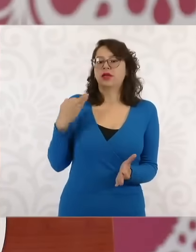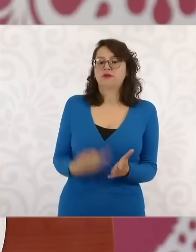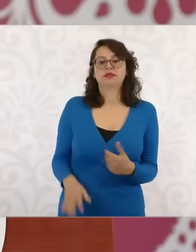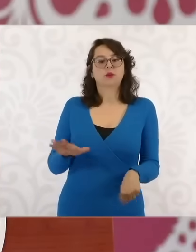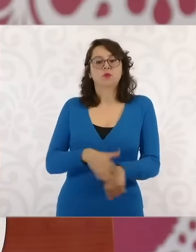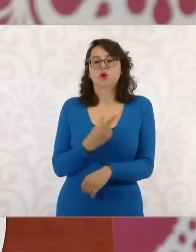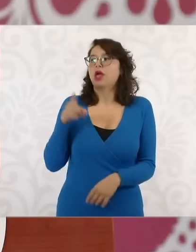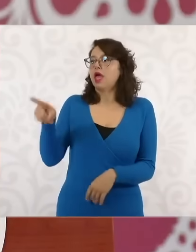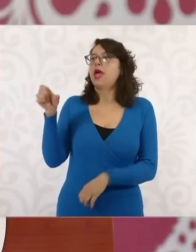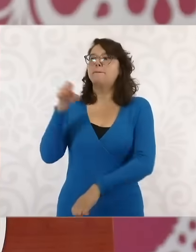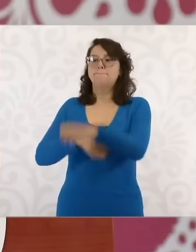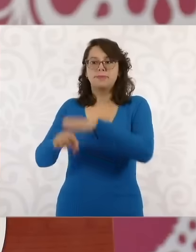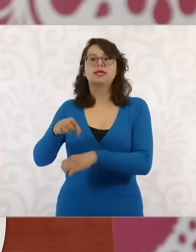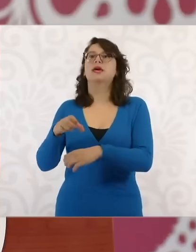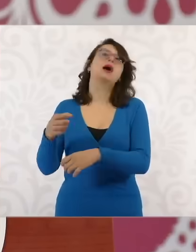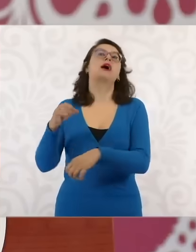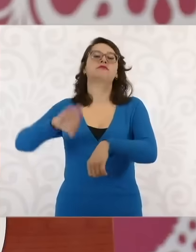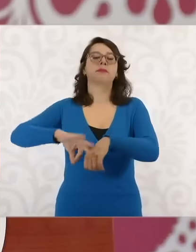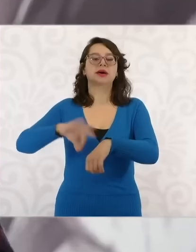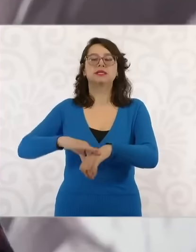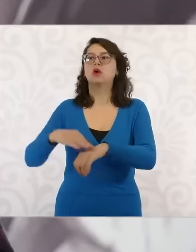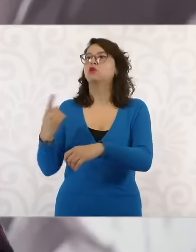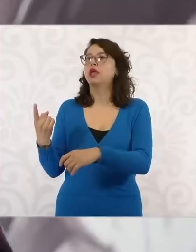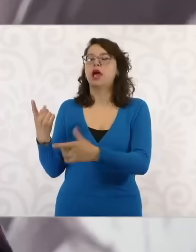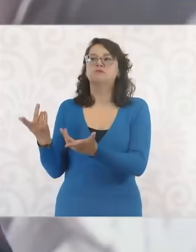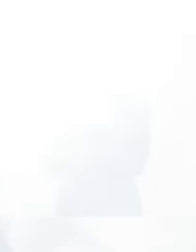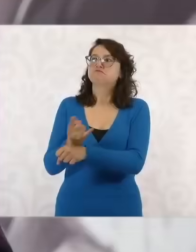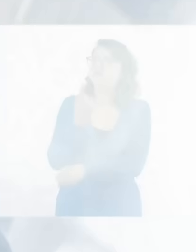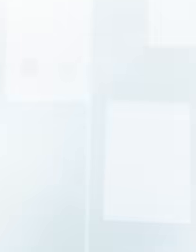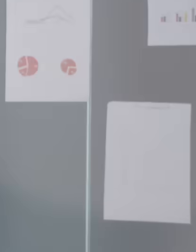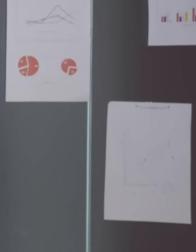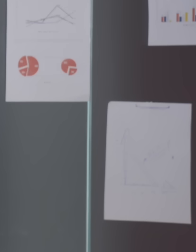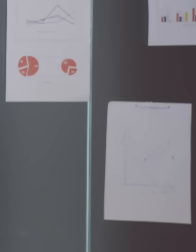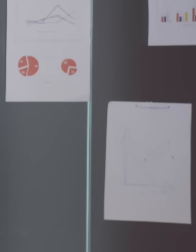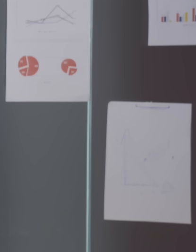medicinas e insumos médicos, hay empresas que no han cumplido con las entregas y